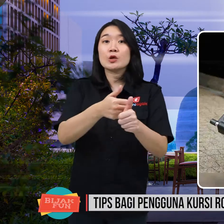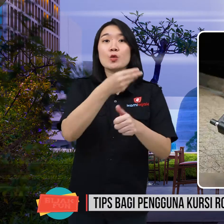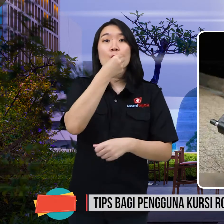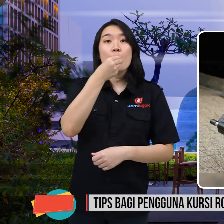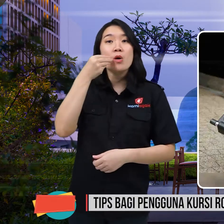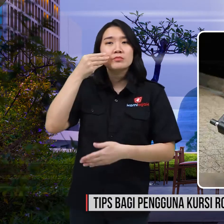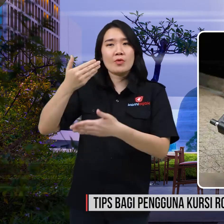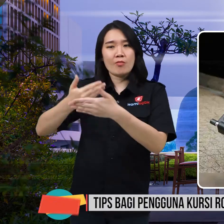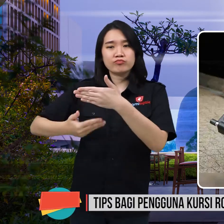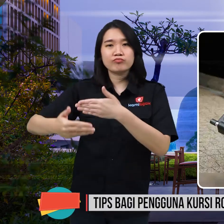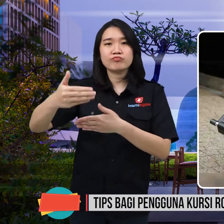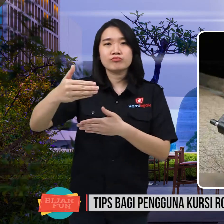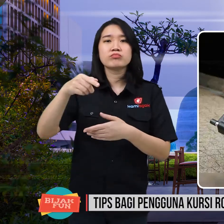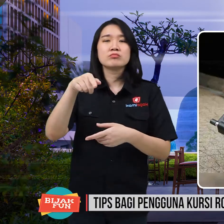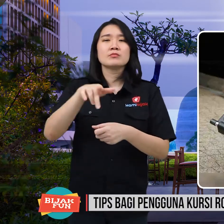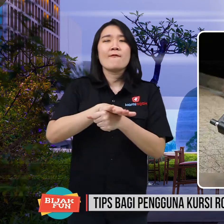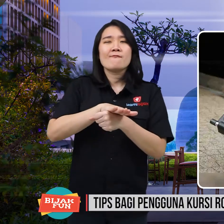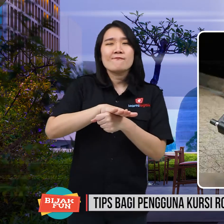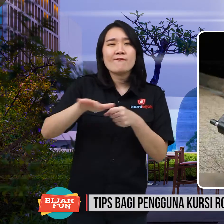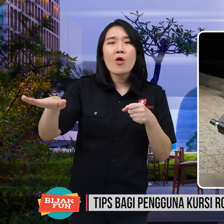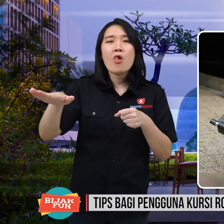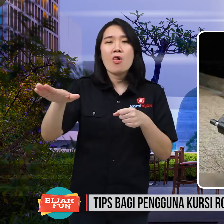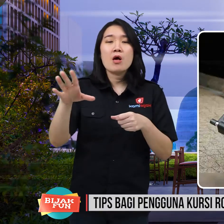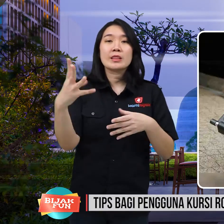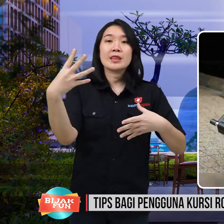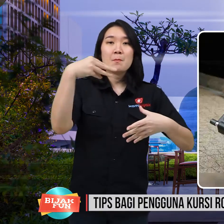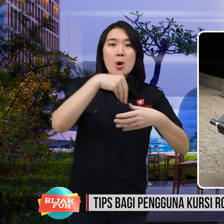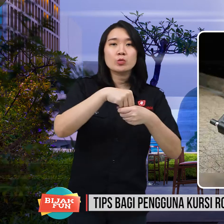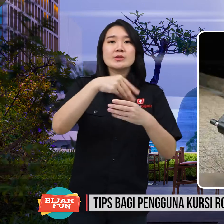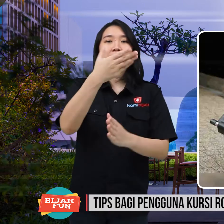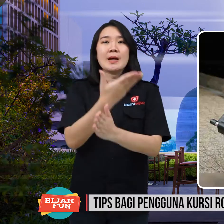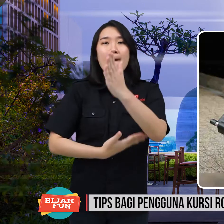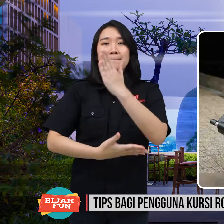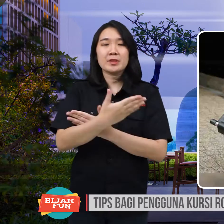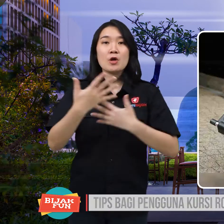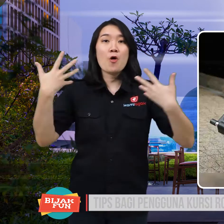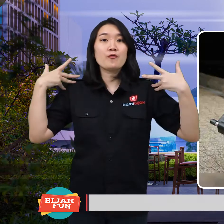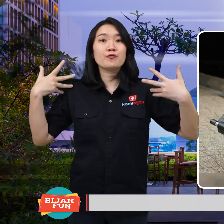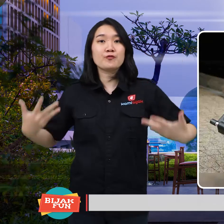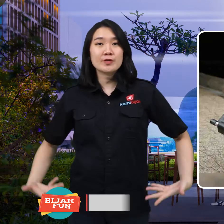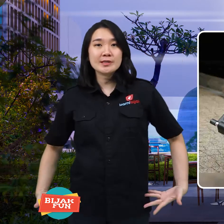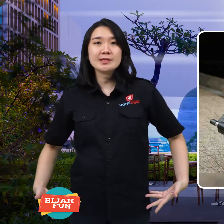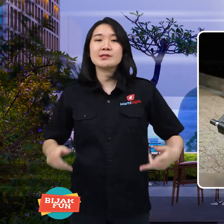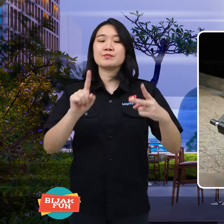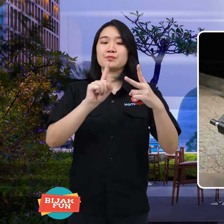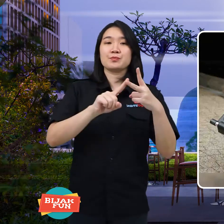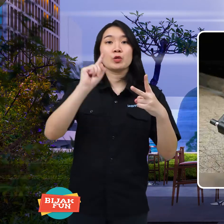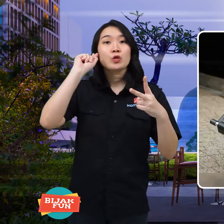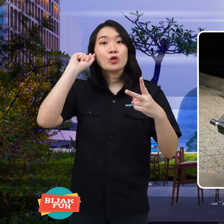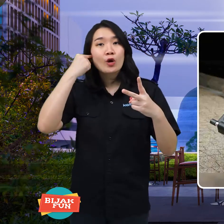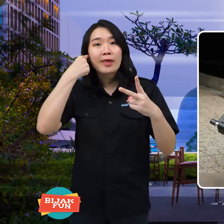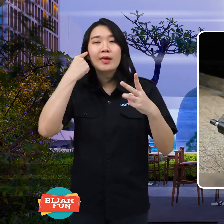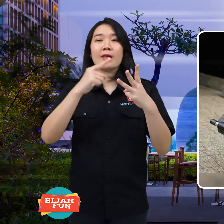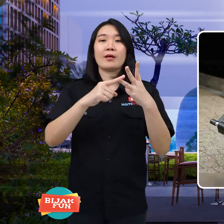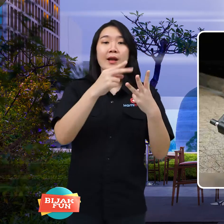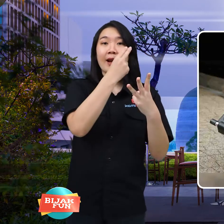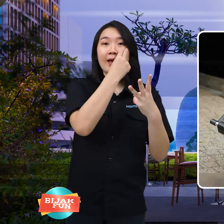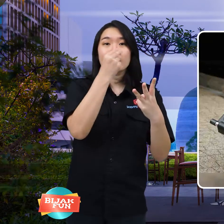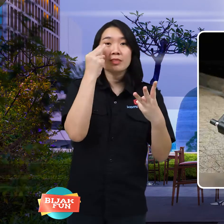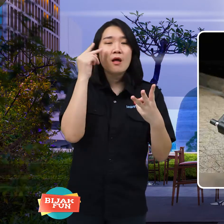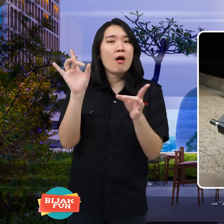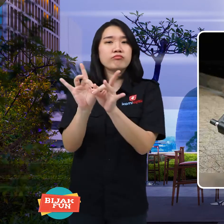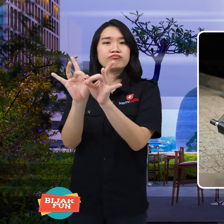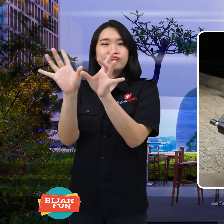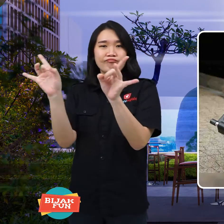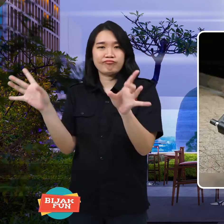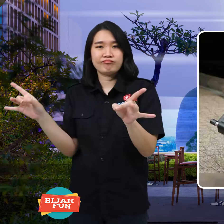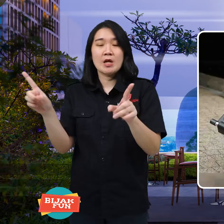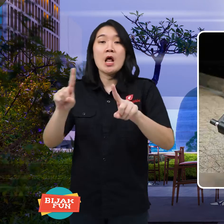Tidak terkecuali untuk teman-teman disabilitas fisik, tuli, netra, dan lainnya.